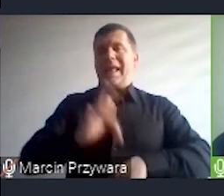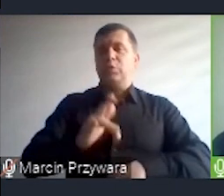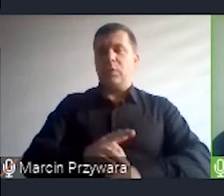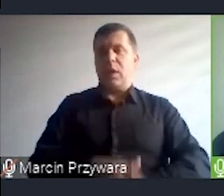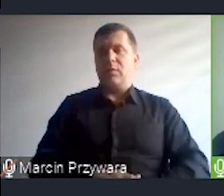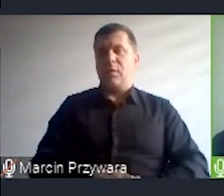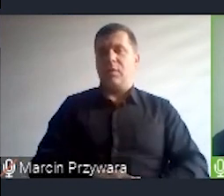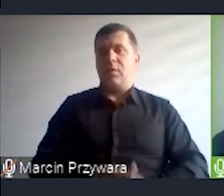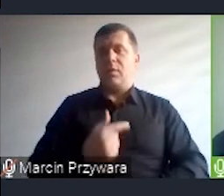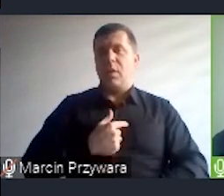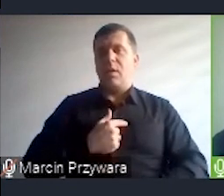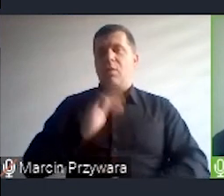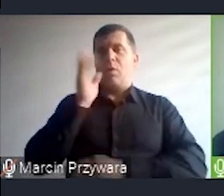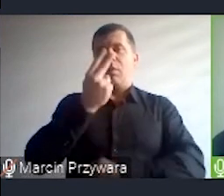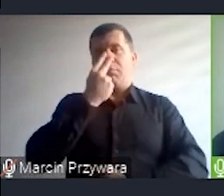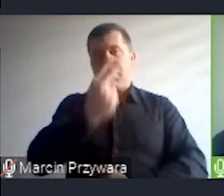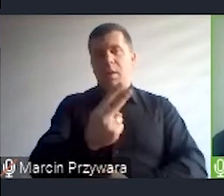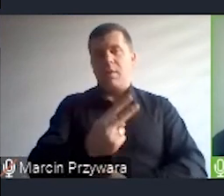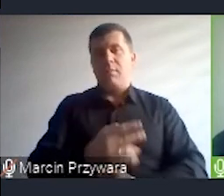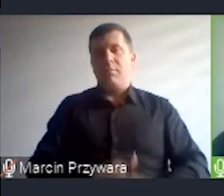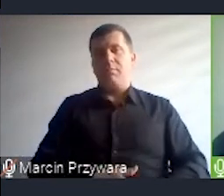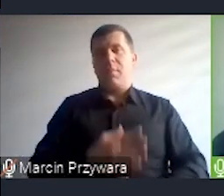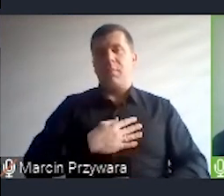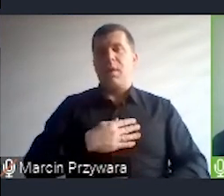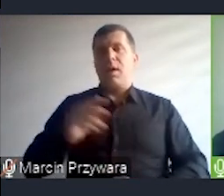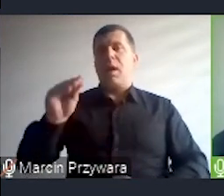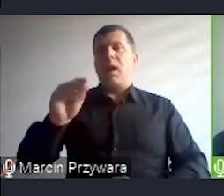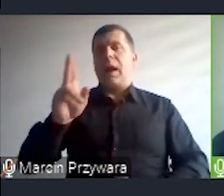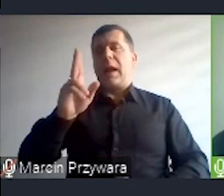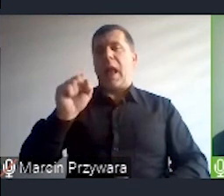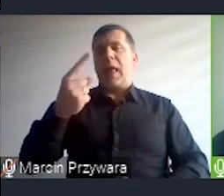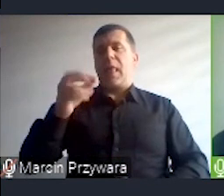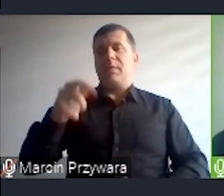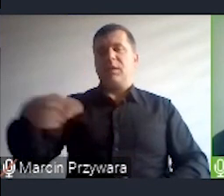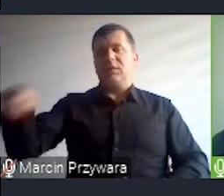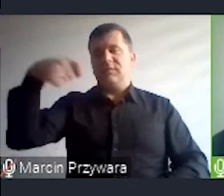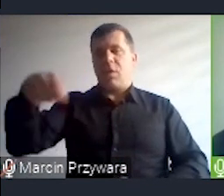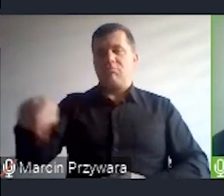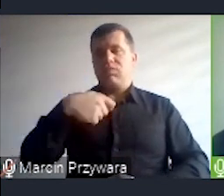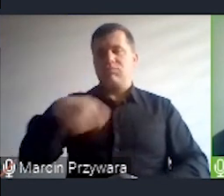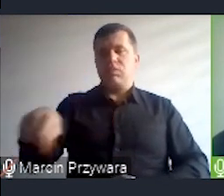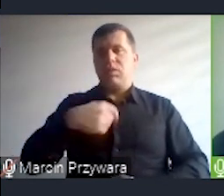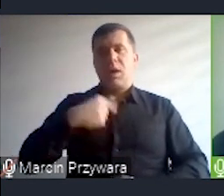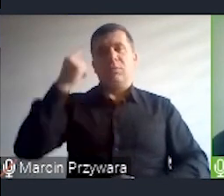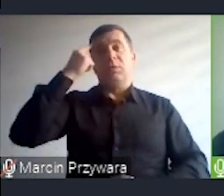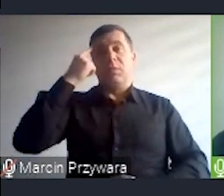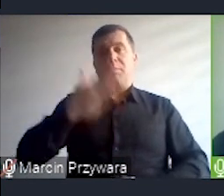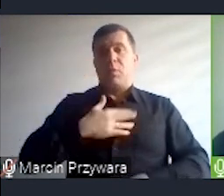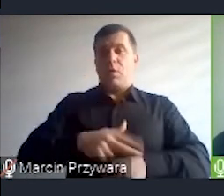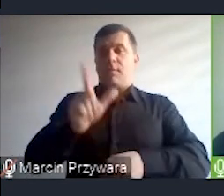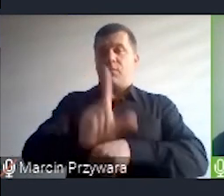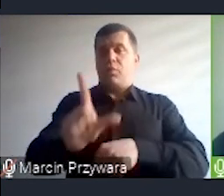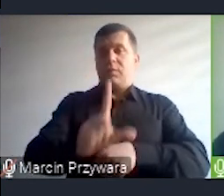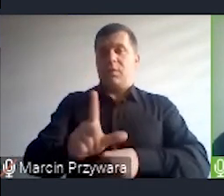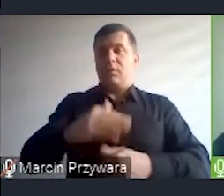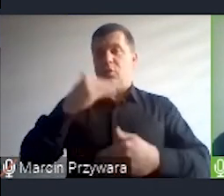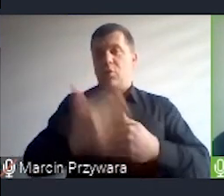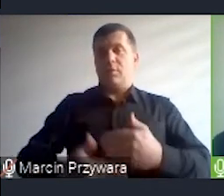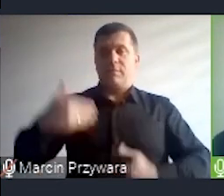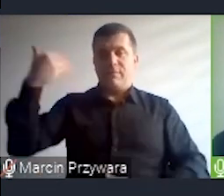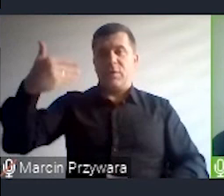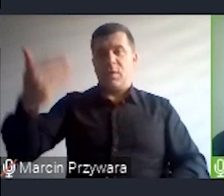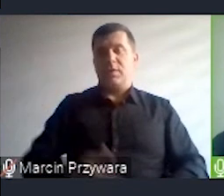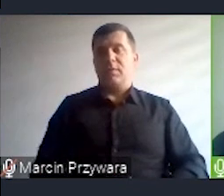Ja za oknem mam dzwony elbląskiej katedry, które mi przypominają, że jest godzina 12:00, więc pownienem przestać gadać.